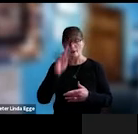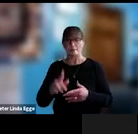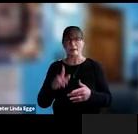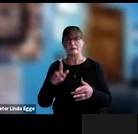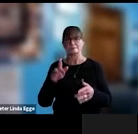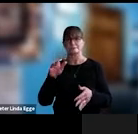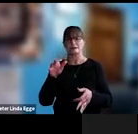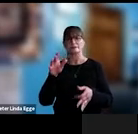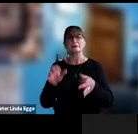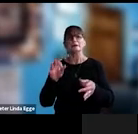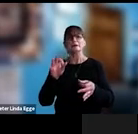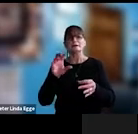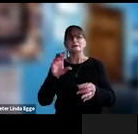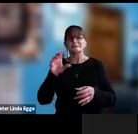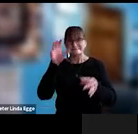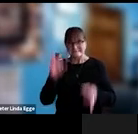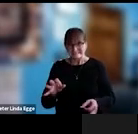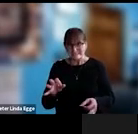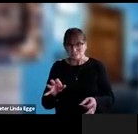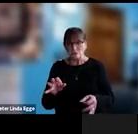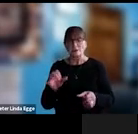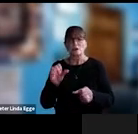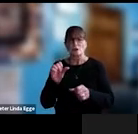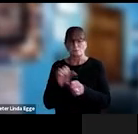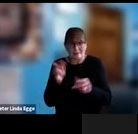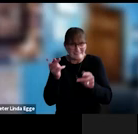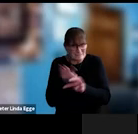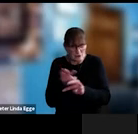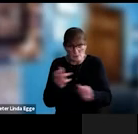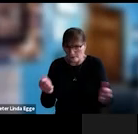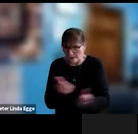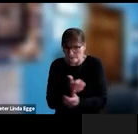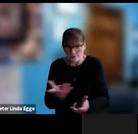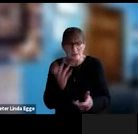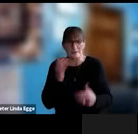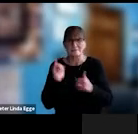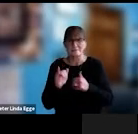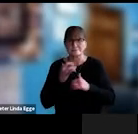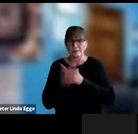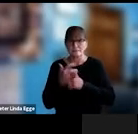para trabajar con la materialidad, para definir lo que es. Y eso también está disponible en el curso en línea de SOAR,